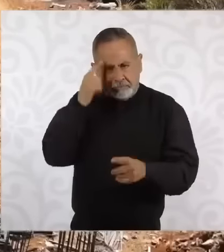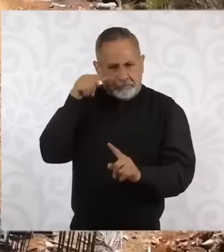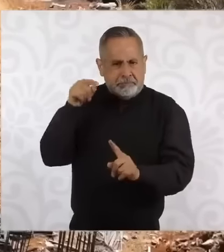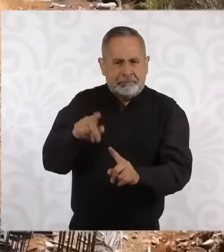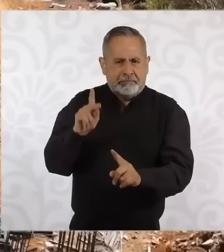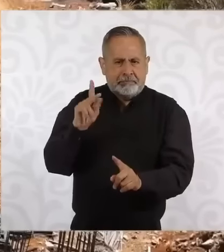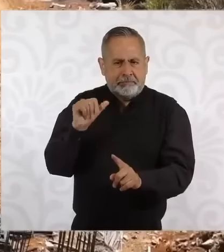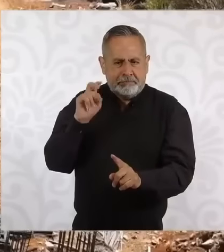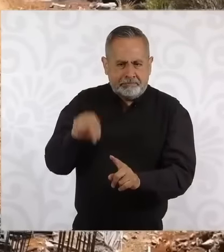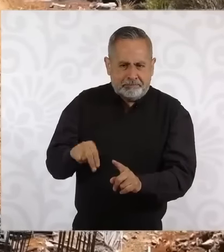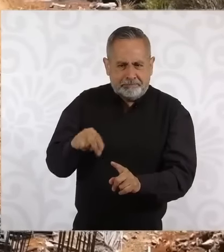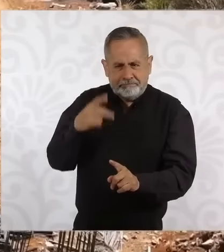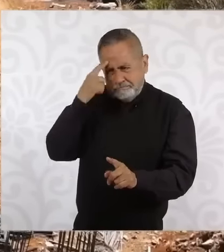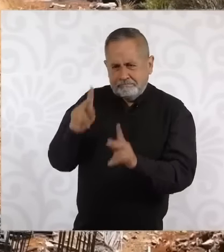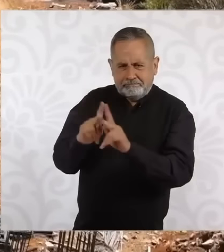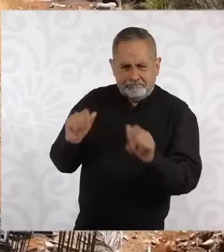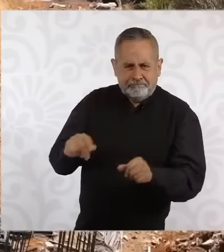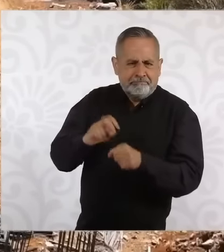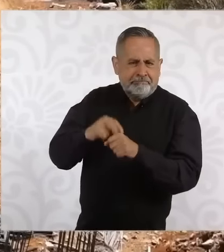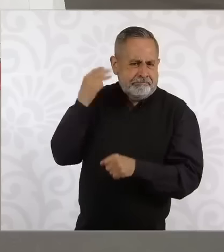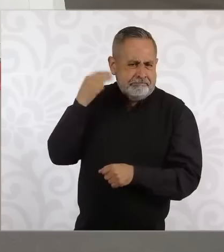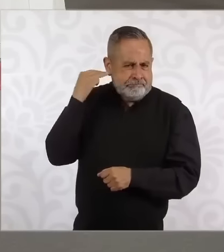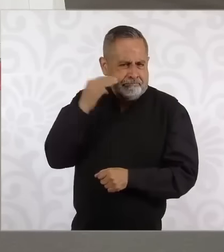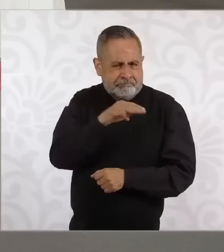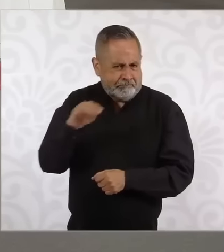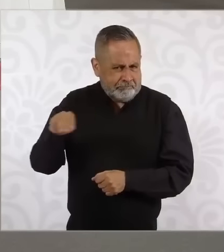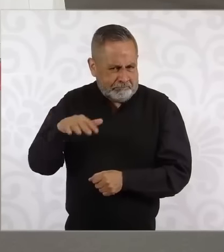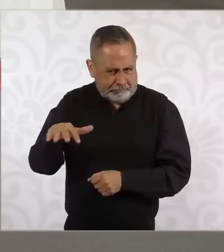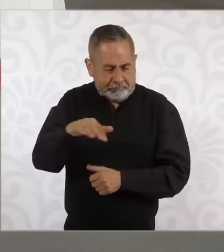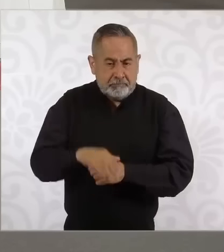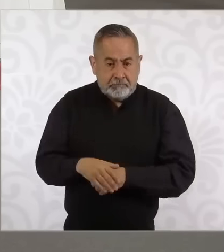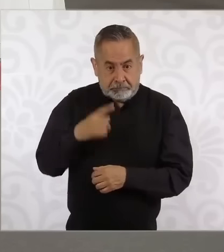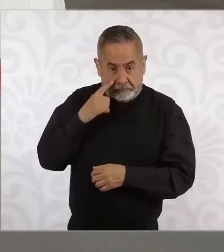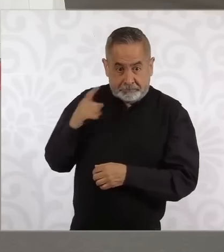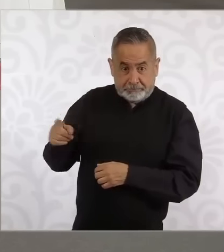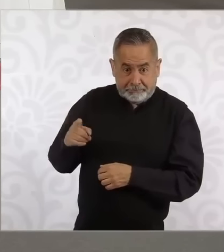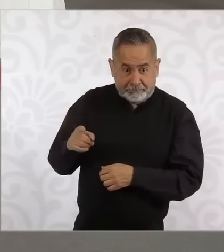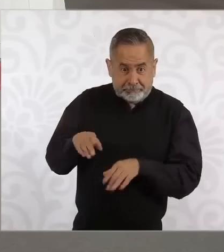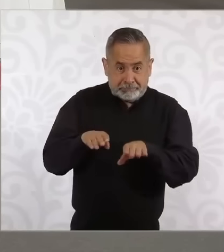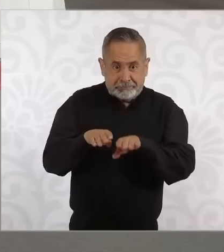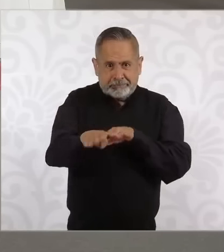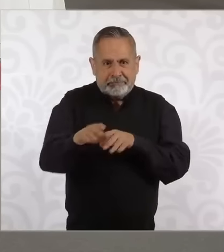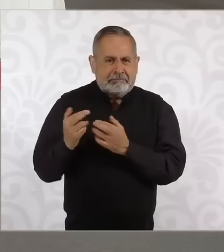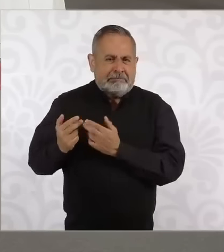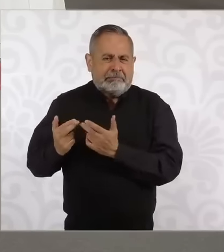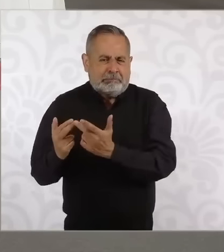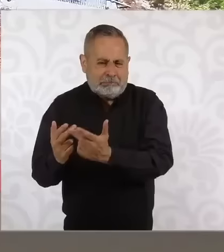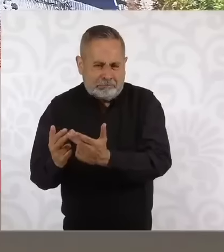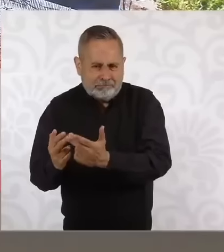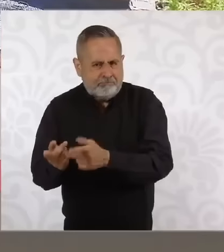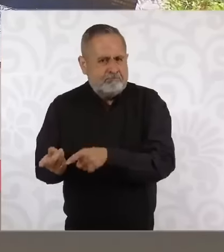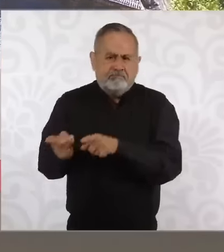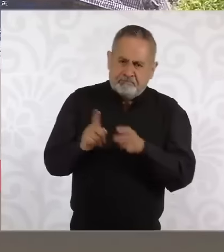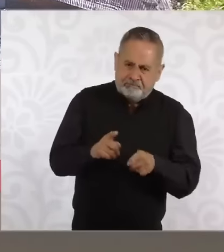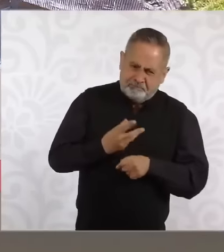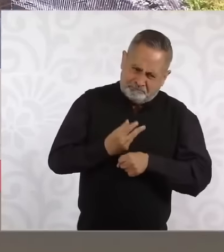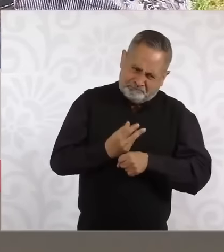por la paz en Michoacán. Aquí inclusive se ve la carretera en malas condiciones. Parte de la eh de